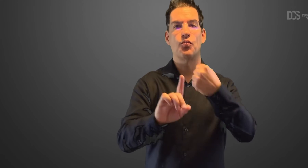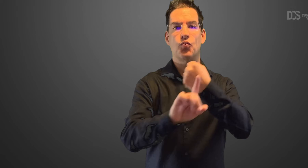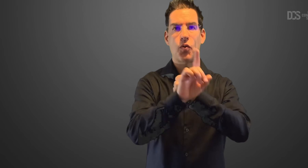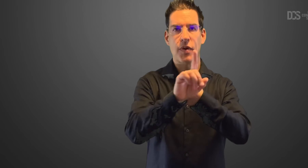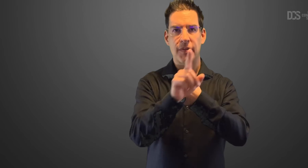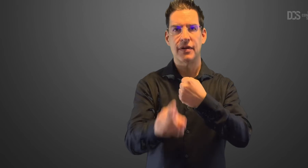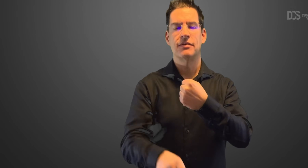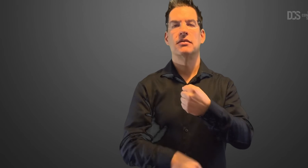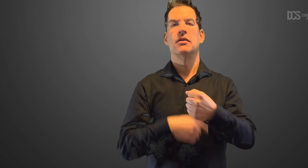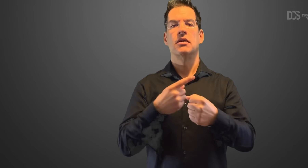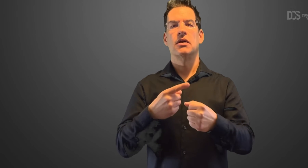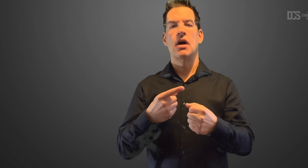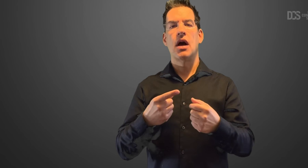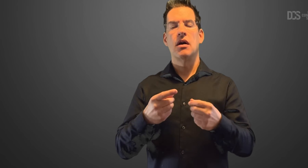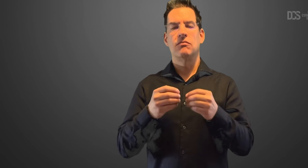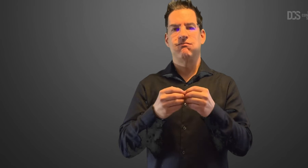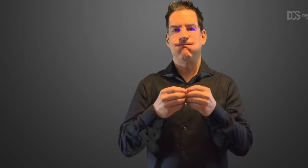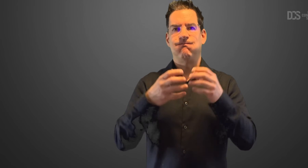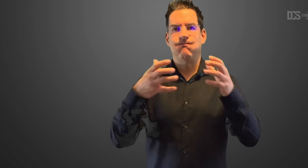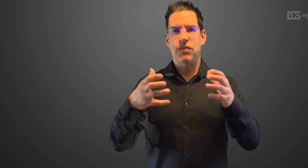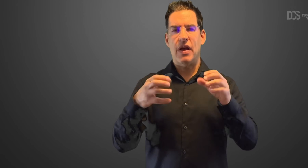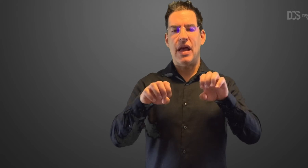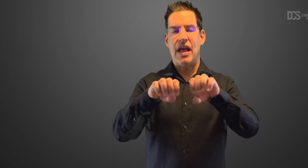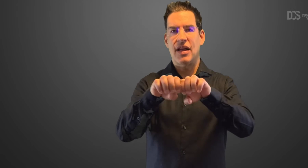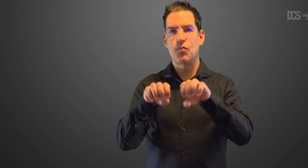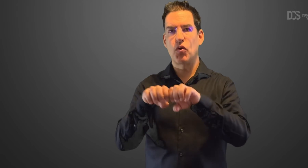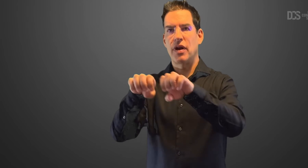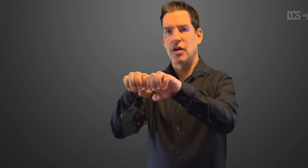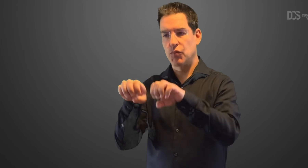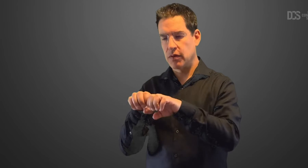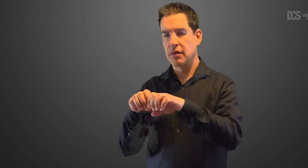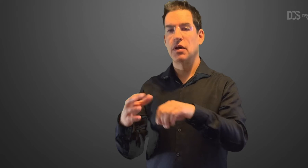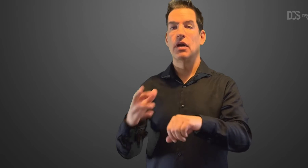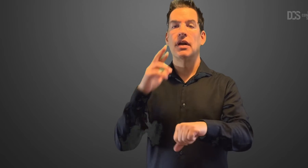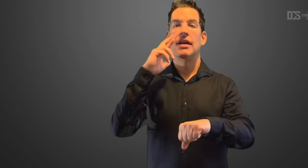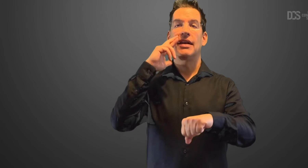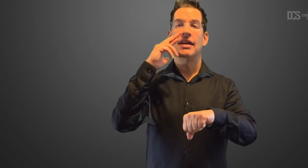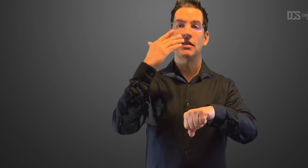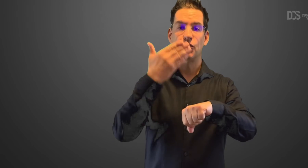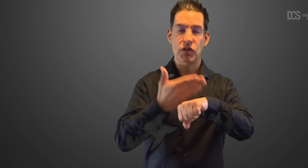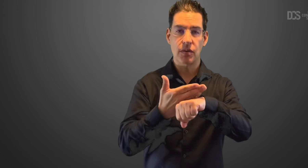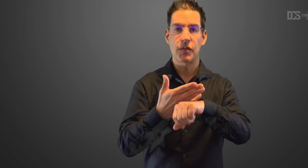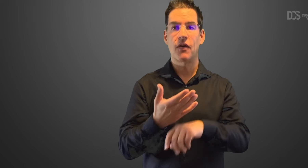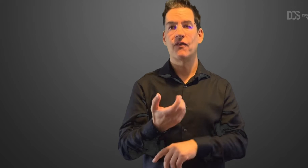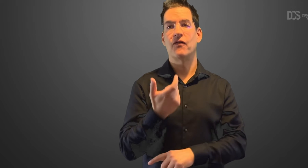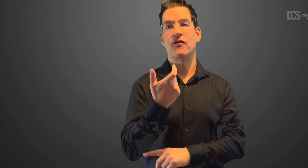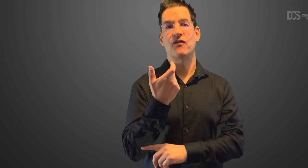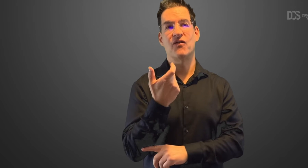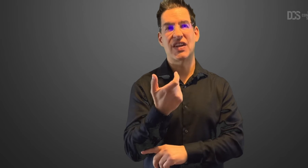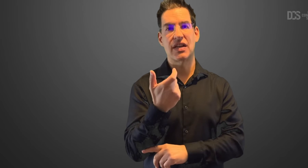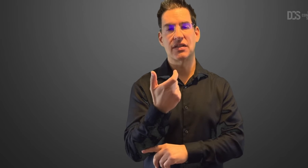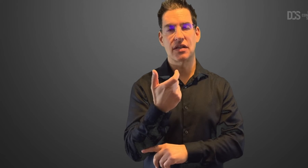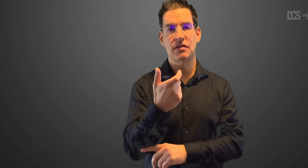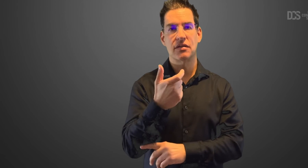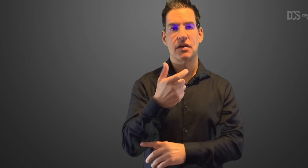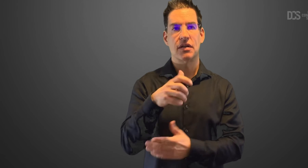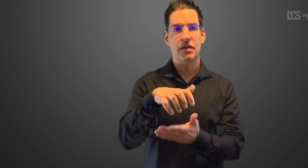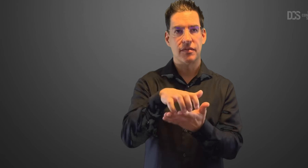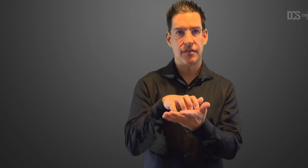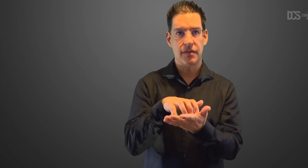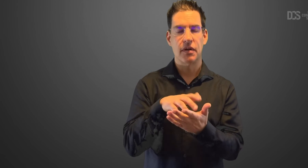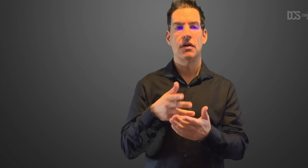Creación de equipos, Responsabilidades, Finanzas, Gestión de proyectos,